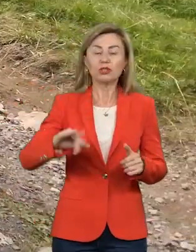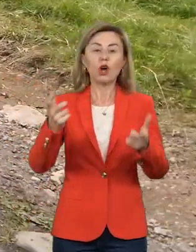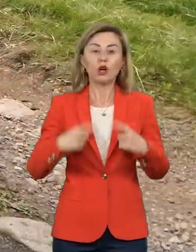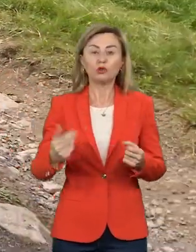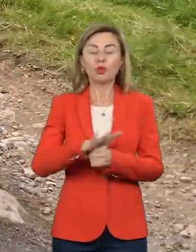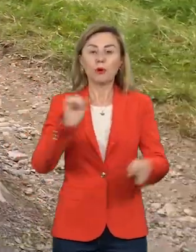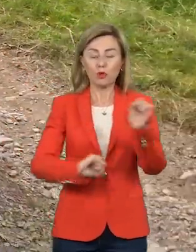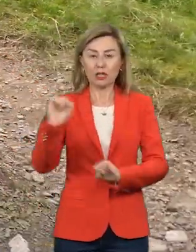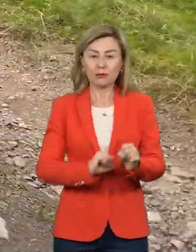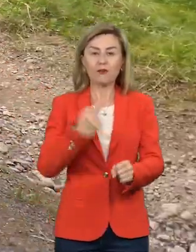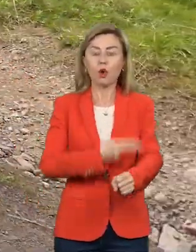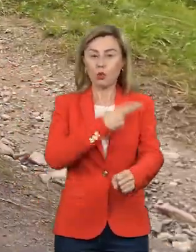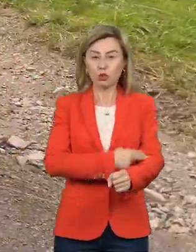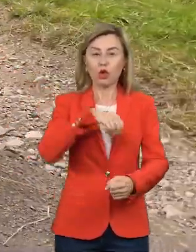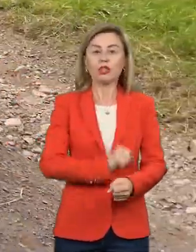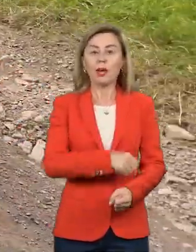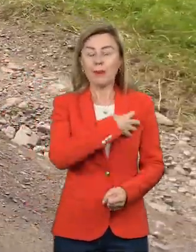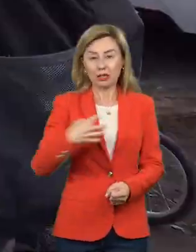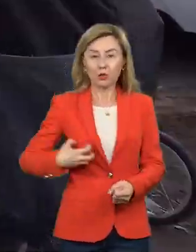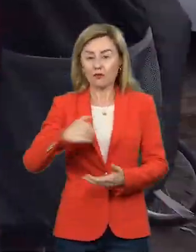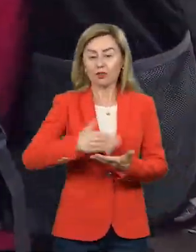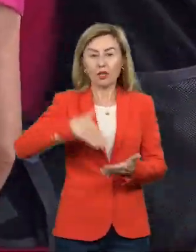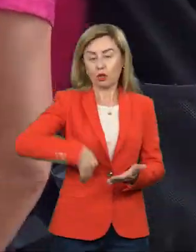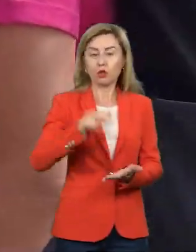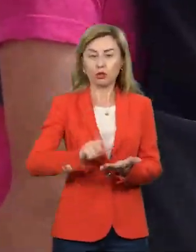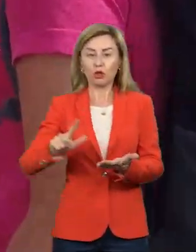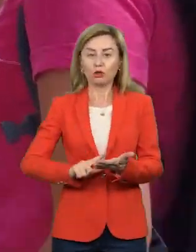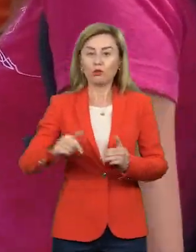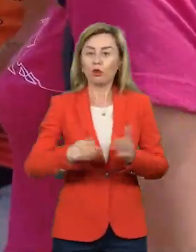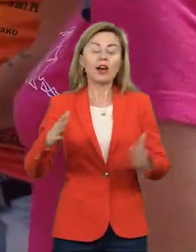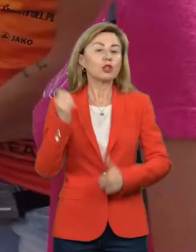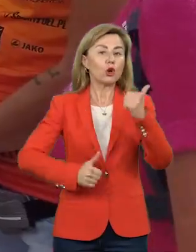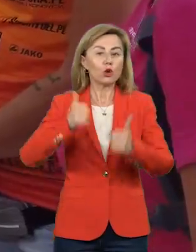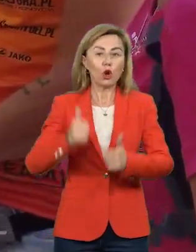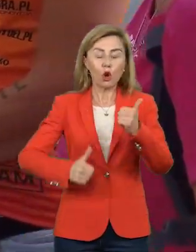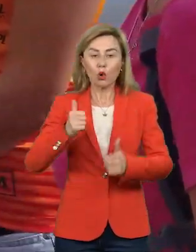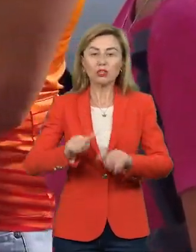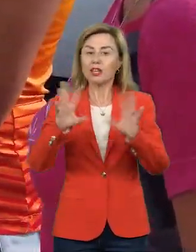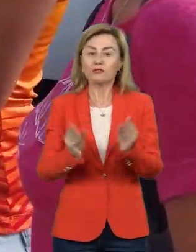Urząd Marszałkowski Województwa Dolnośląskiego ogłosił otwarty konkurs dla organizacji pozarządowych